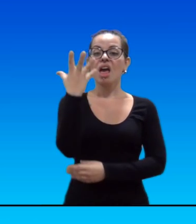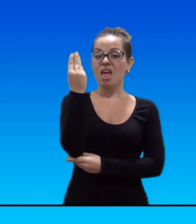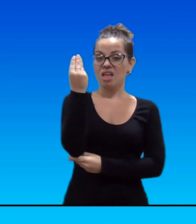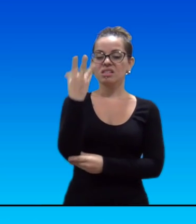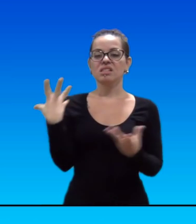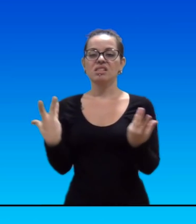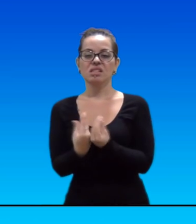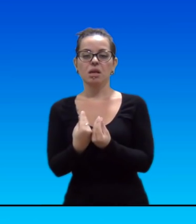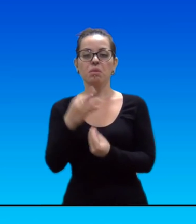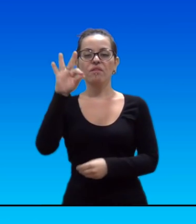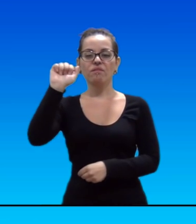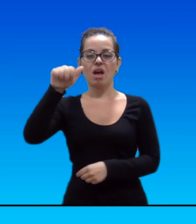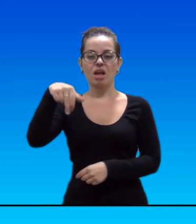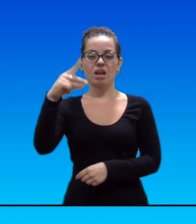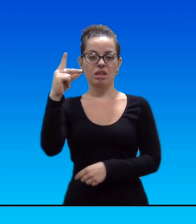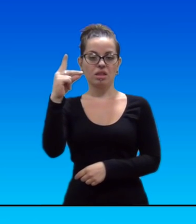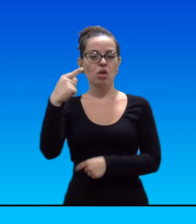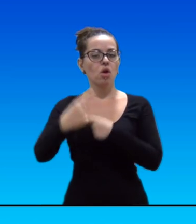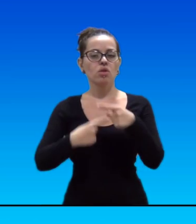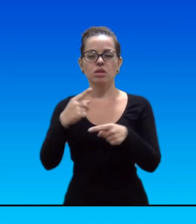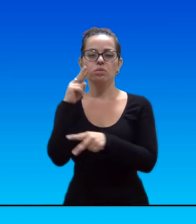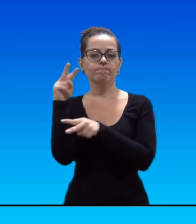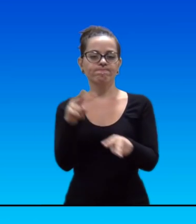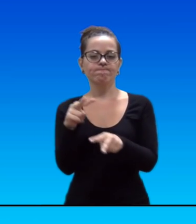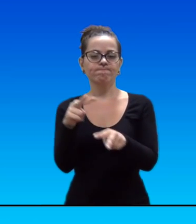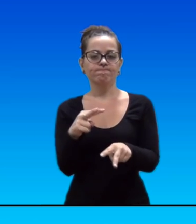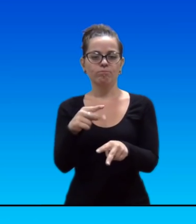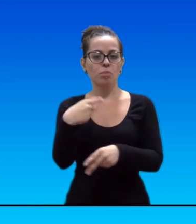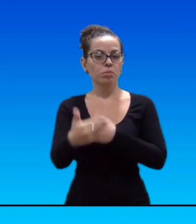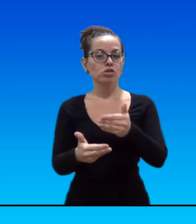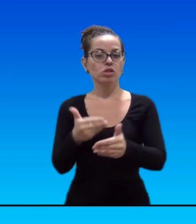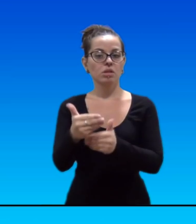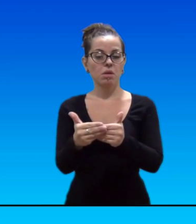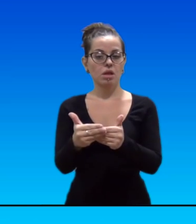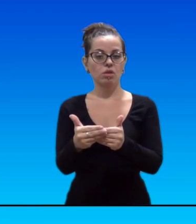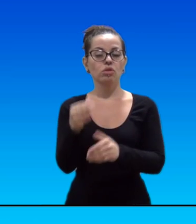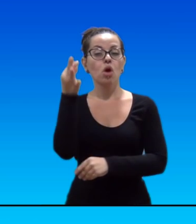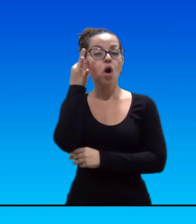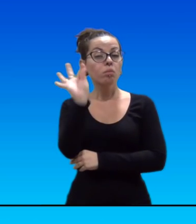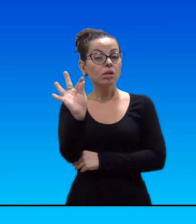L’ENS e la FAND continueranno a monitorare l’iter del provvedimento affinché il testo risponda in pieno